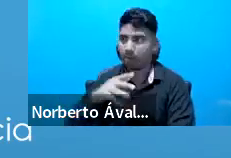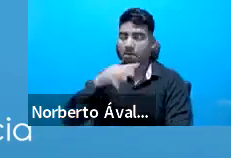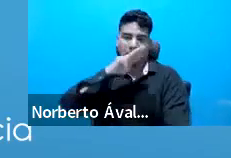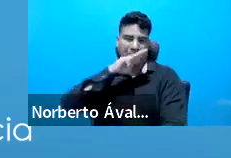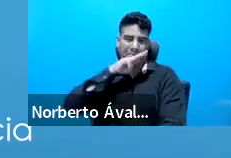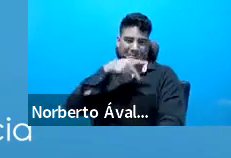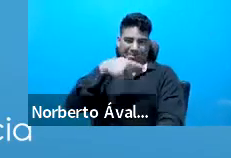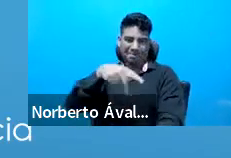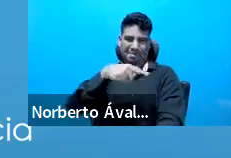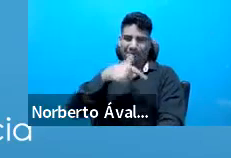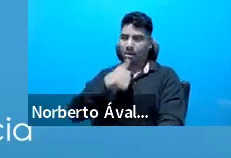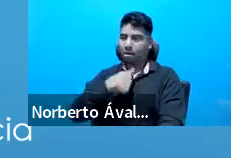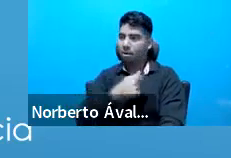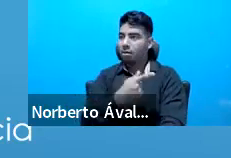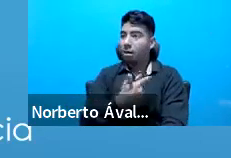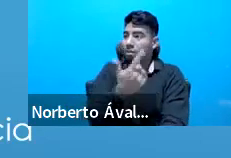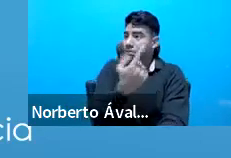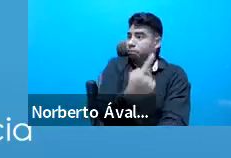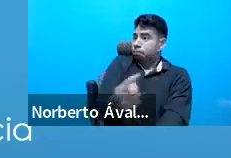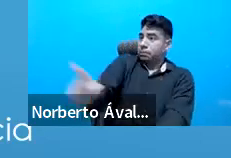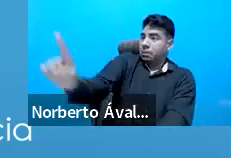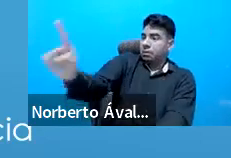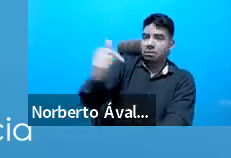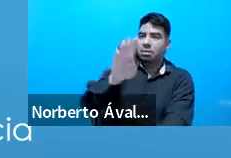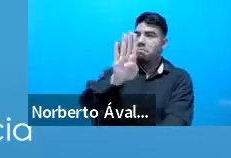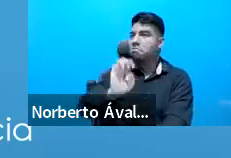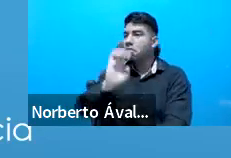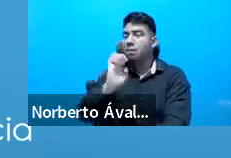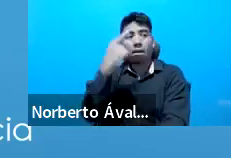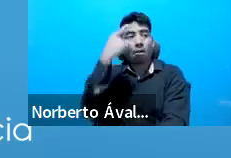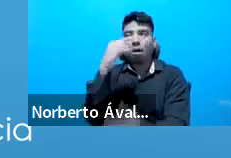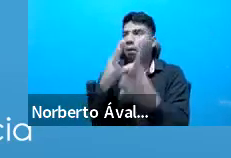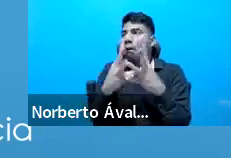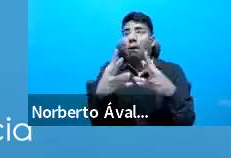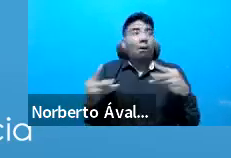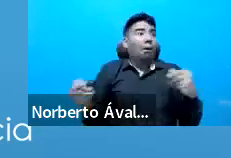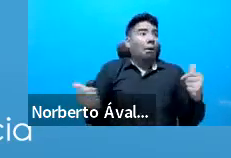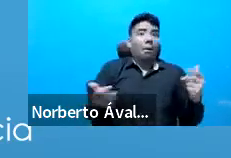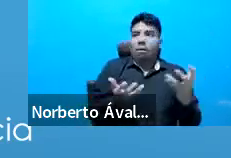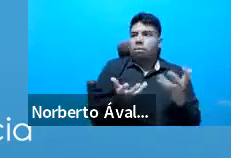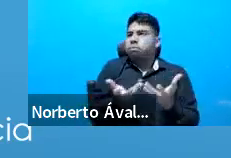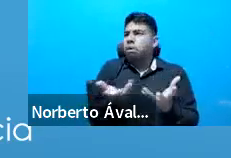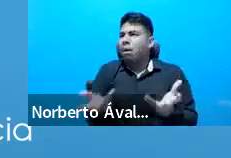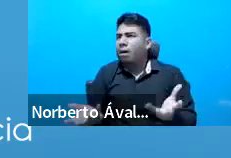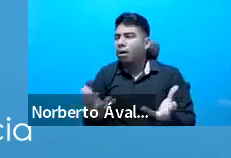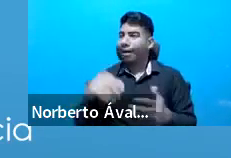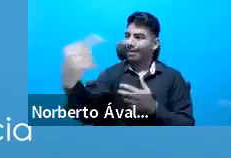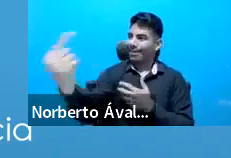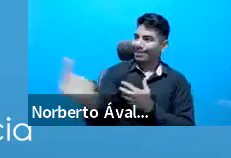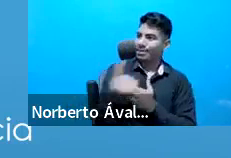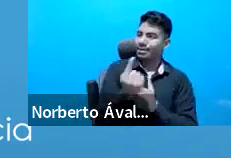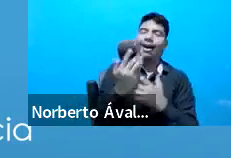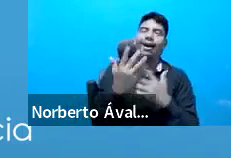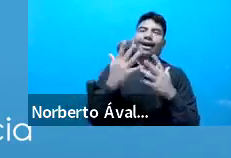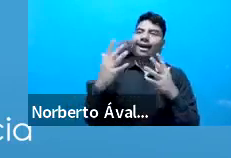ra bebe sordo de que su mamá se retira, y quieres paralela, como s para él es como si desapareciera, y cuando regresan egresa es como si de repente